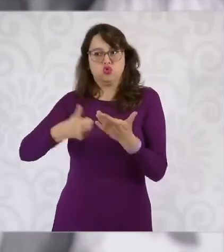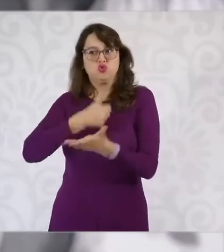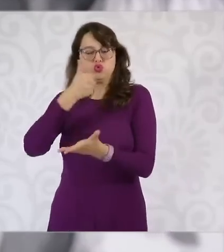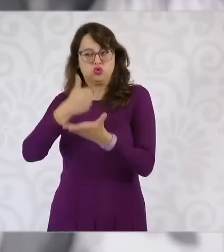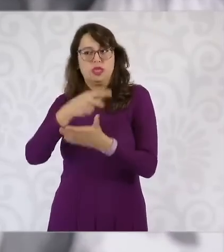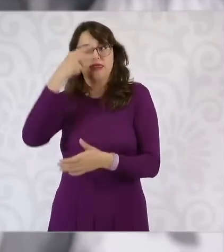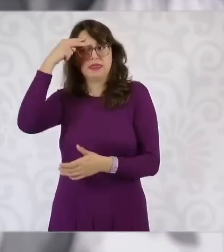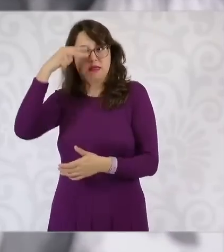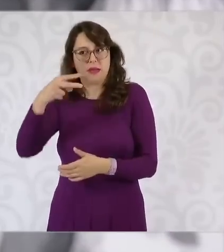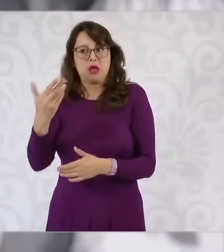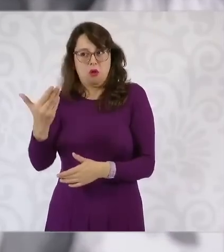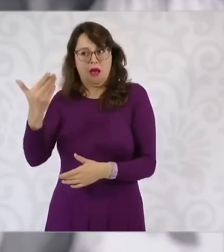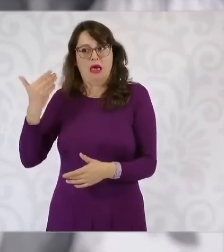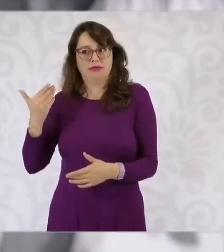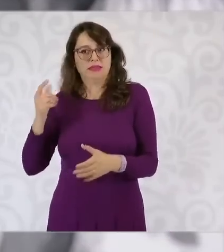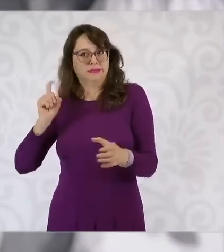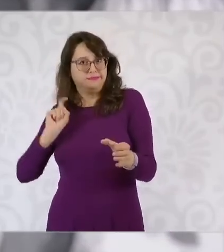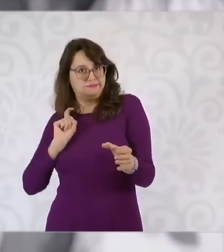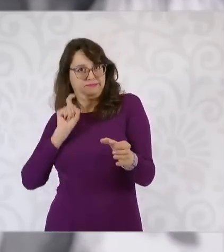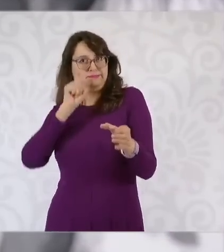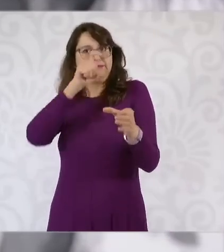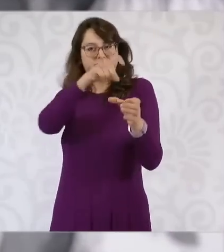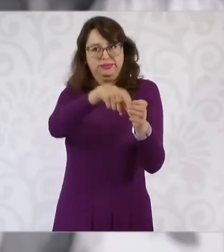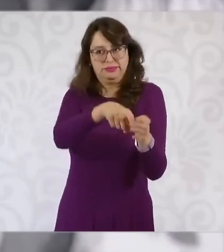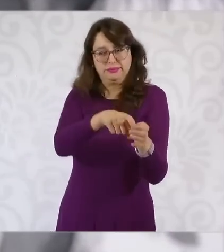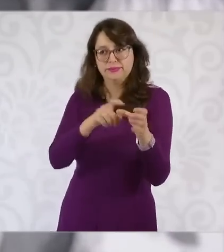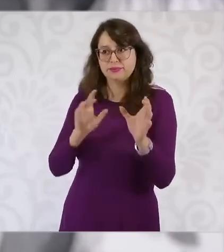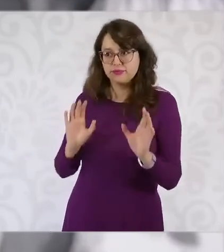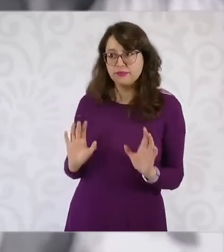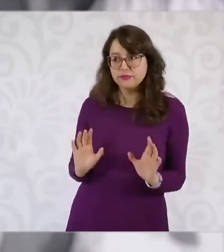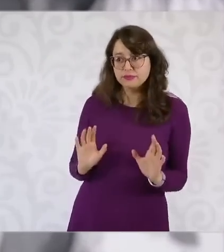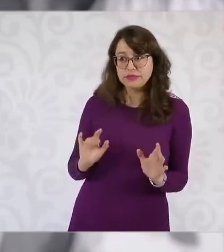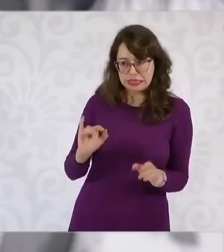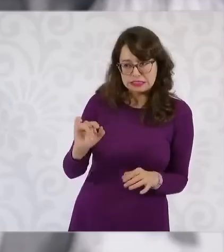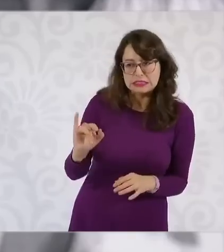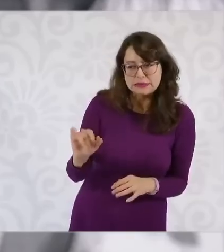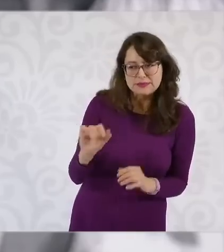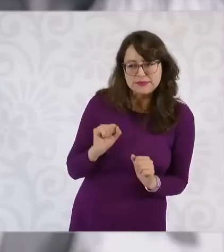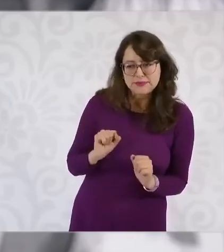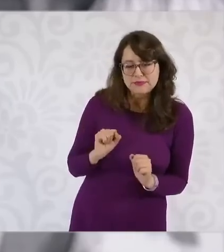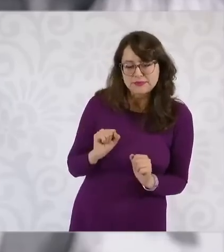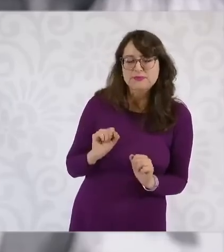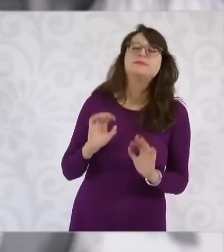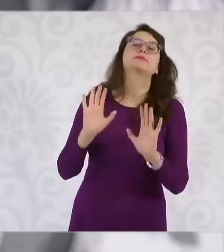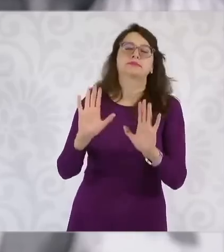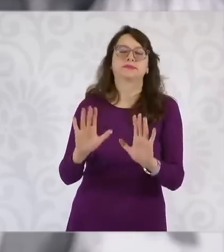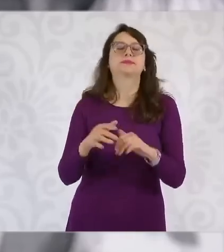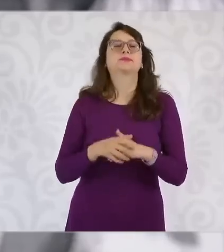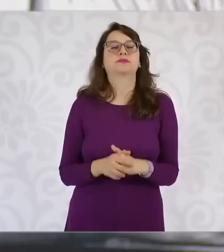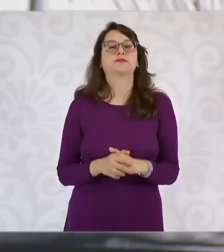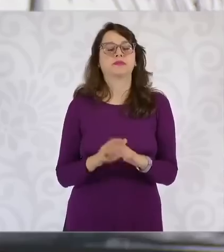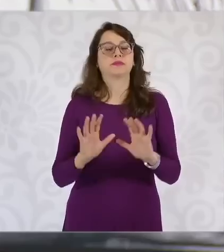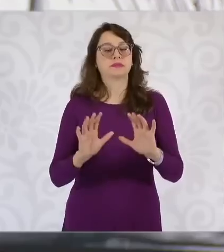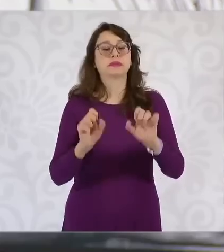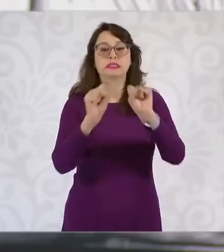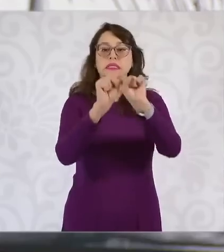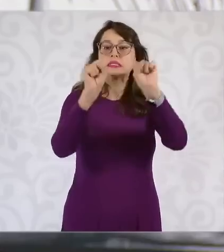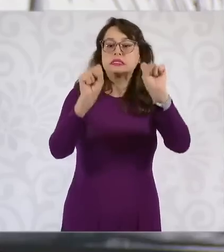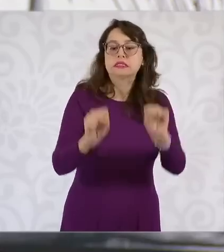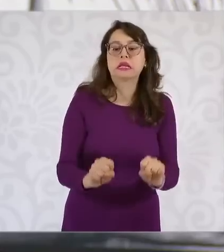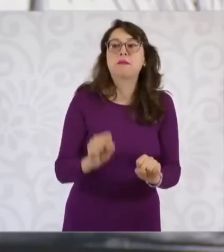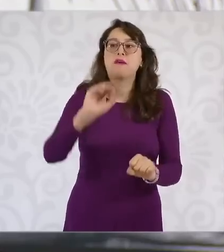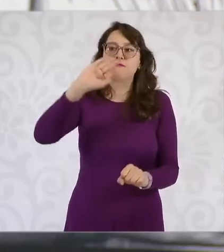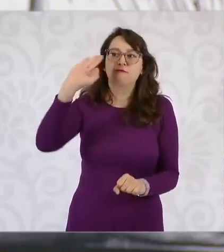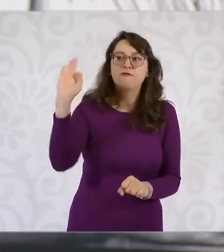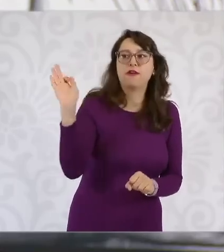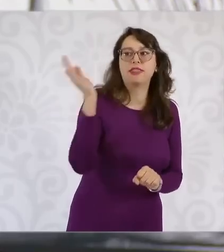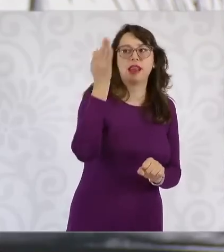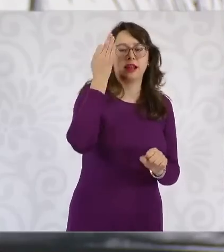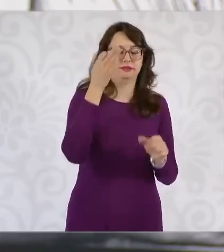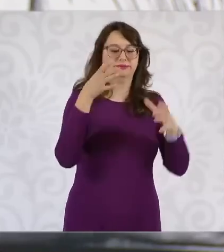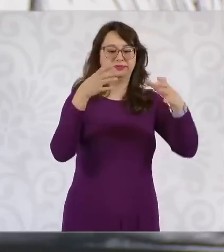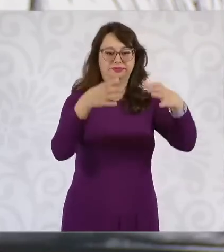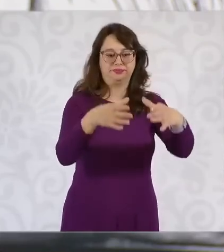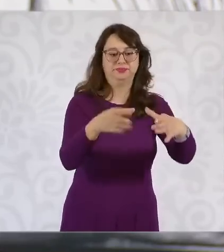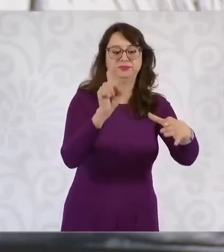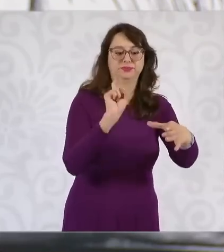entidades que están inscritas al Ims bienestar cuando se pasa de la contratación de los estados